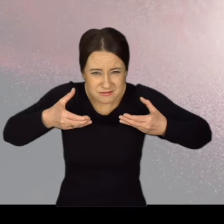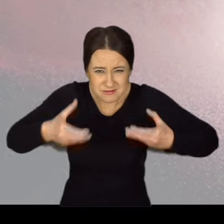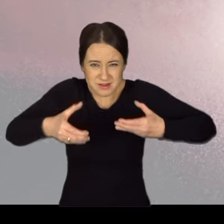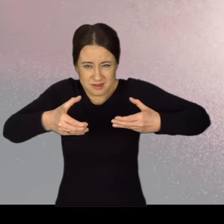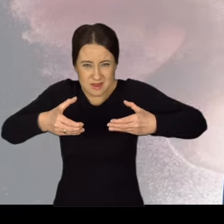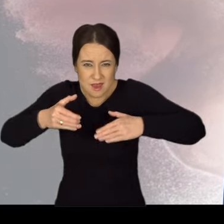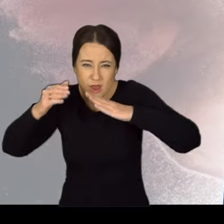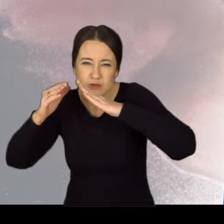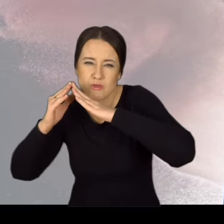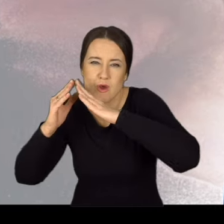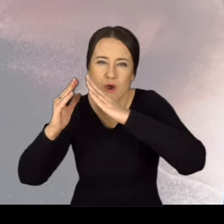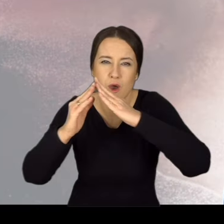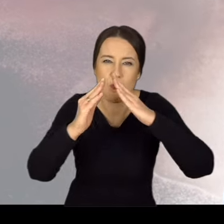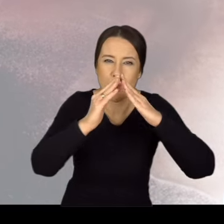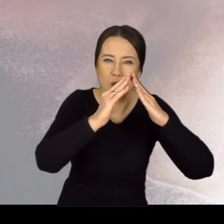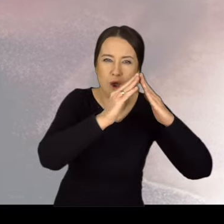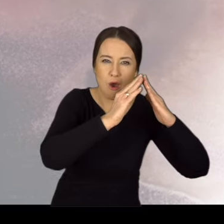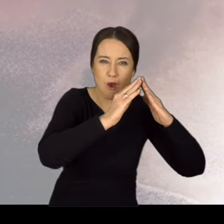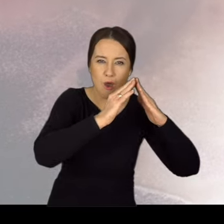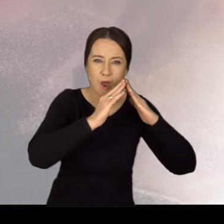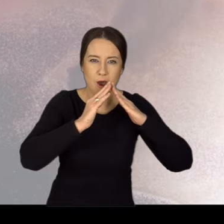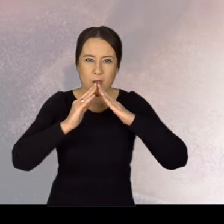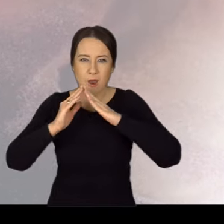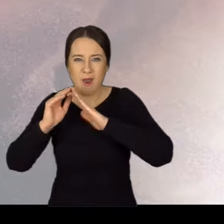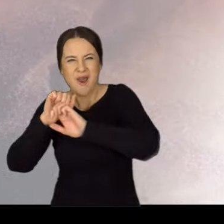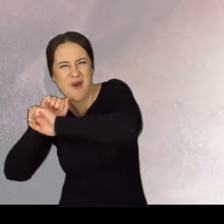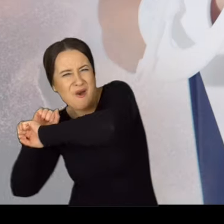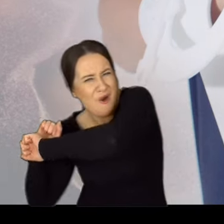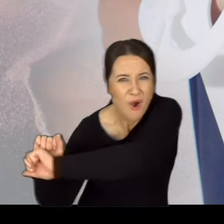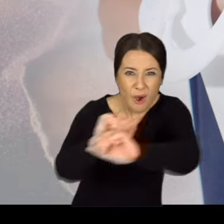ochroni dom